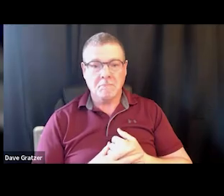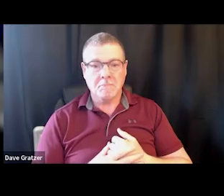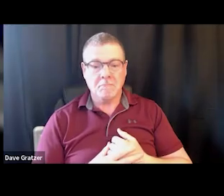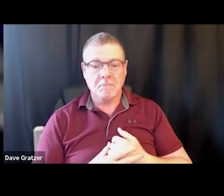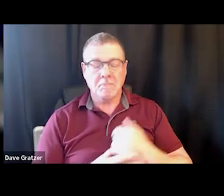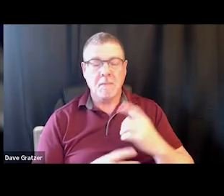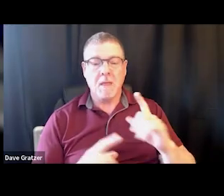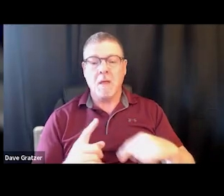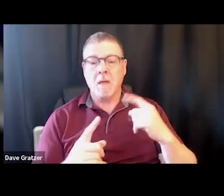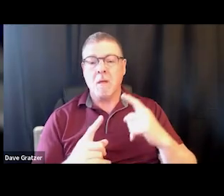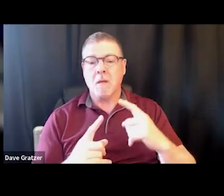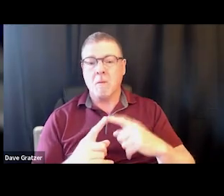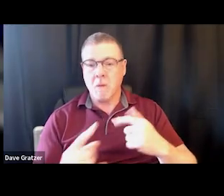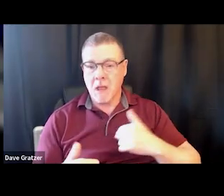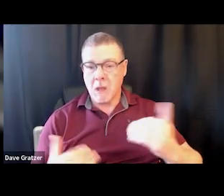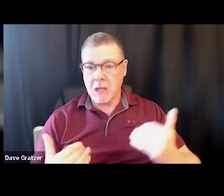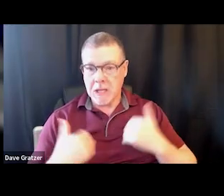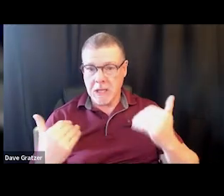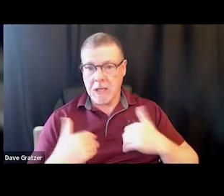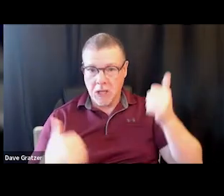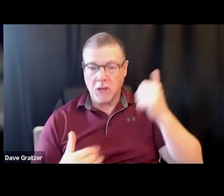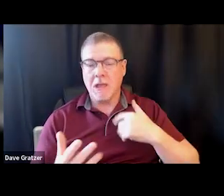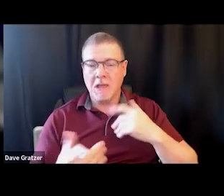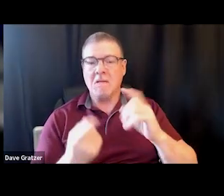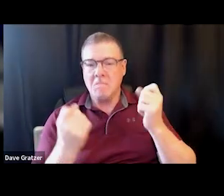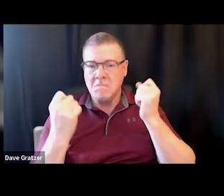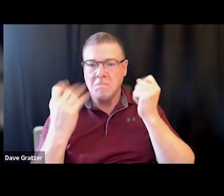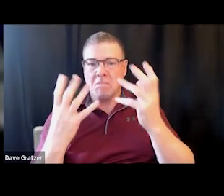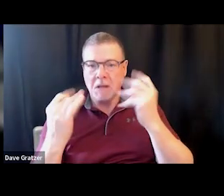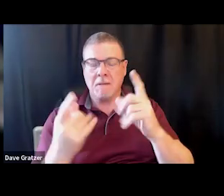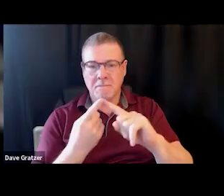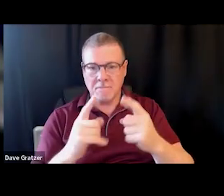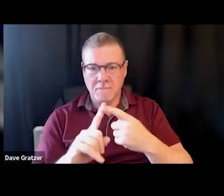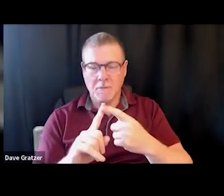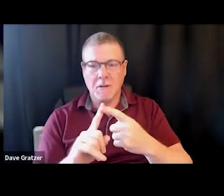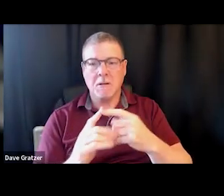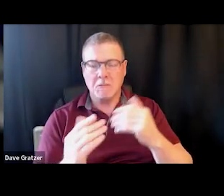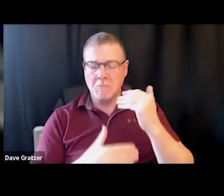Cuando era más joven, tenía muchos amigos y me llevaba bien con casi todos,